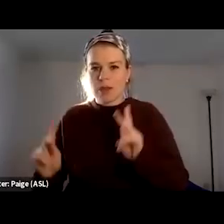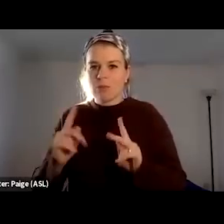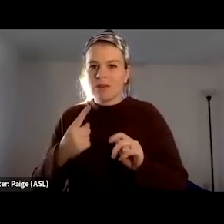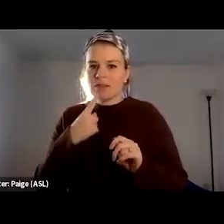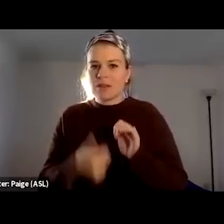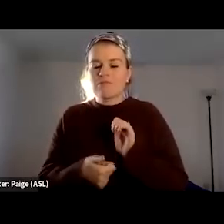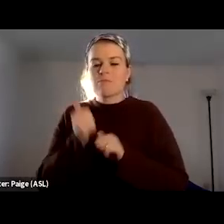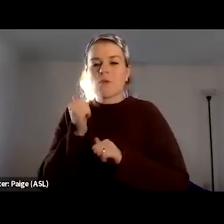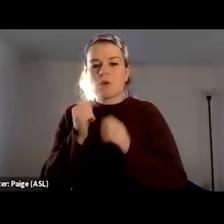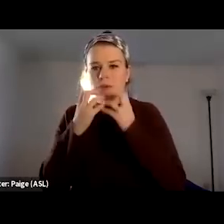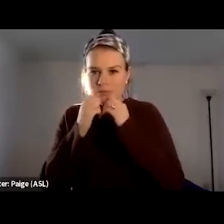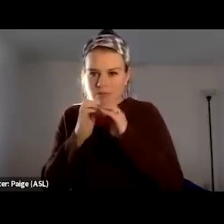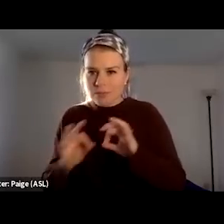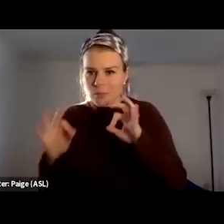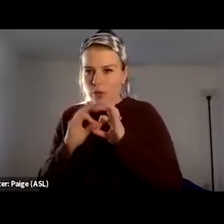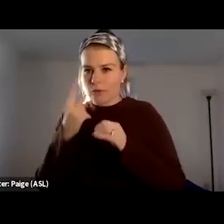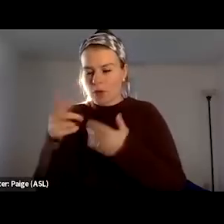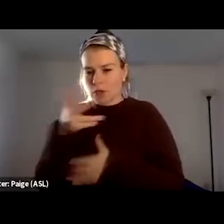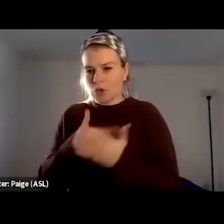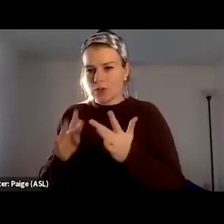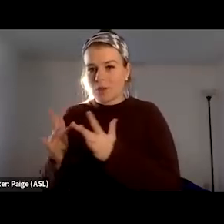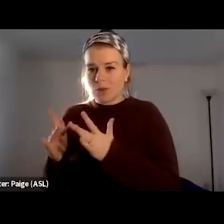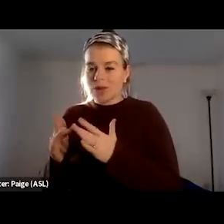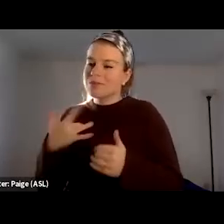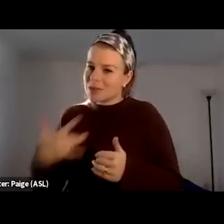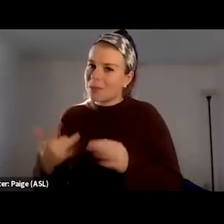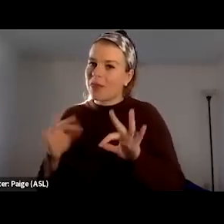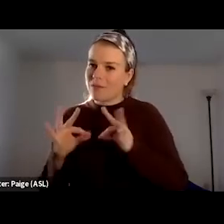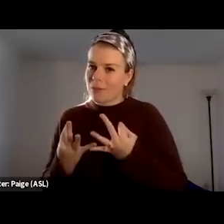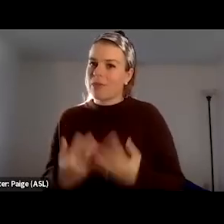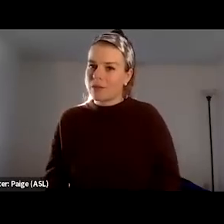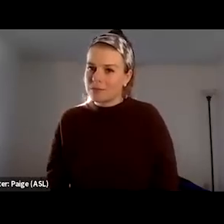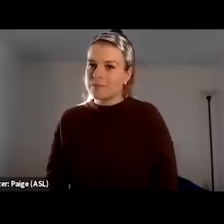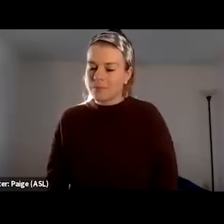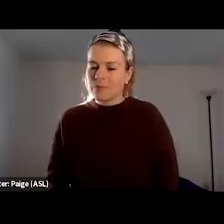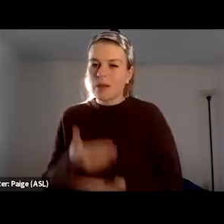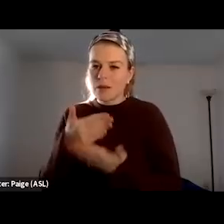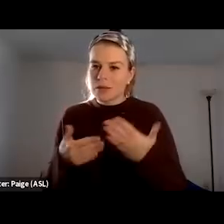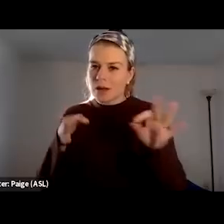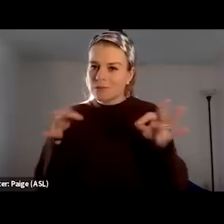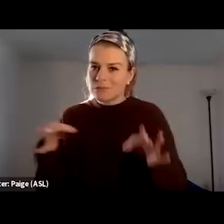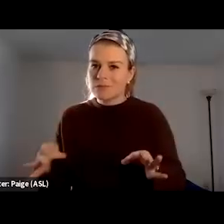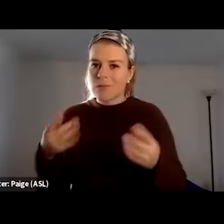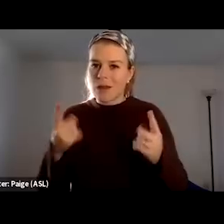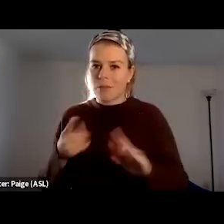e importantes en su red social, que a menudo eran sus familiares. Algunos describieron que esto sucedía antes de quedarse sin hogar